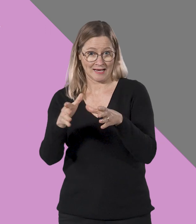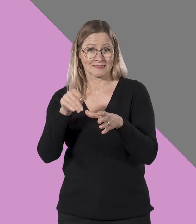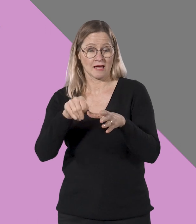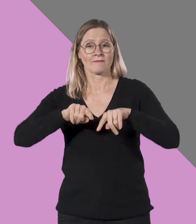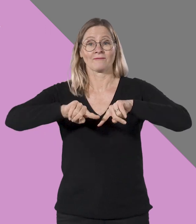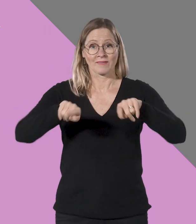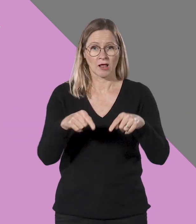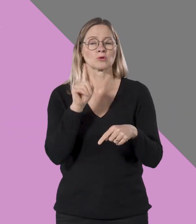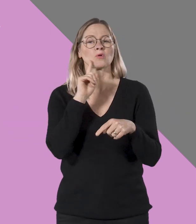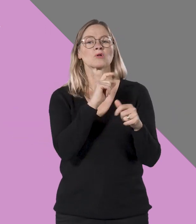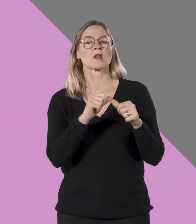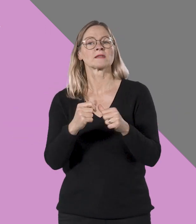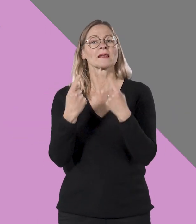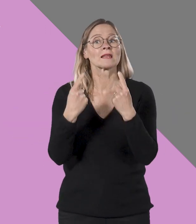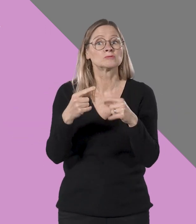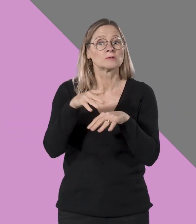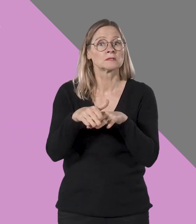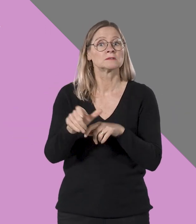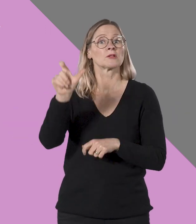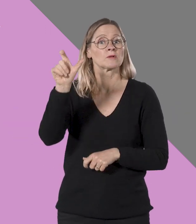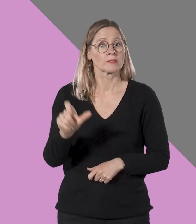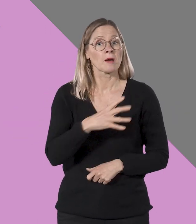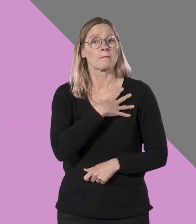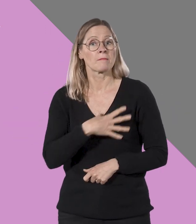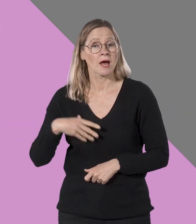tulkkauspalvelun tilannetta myös viitotussa muodossa -